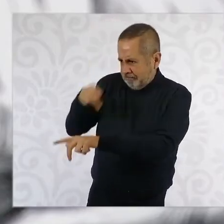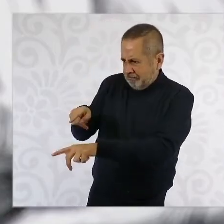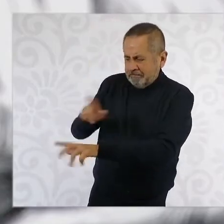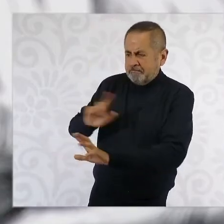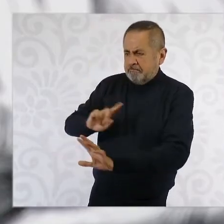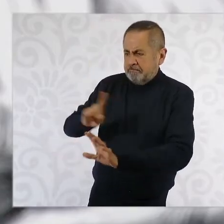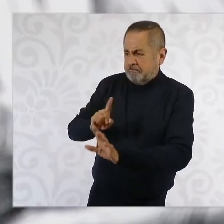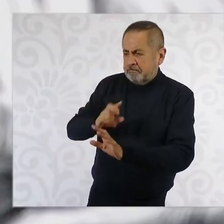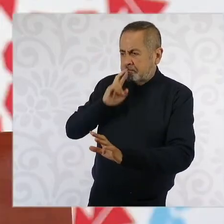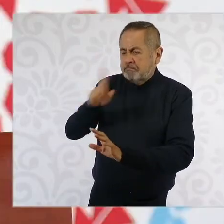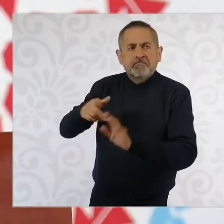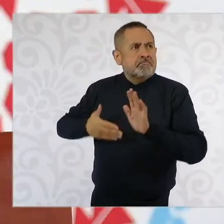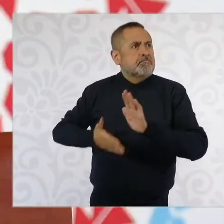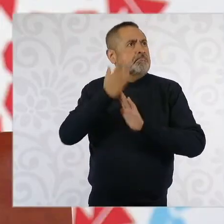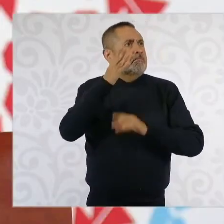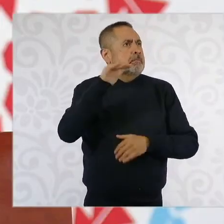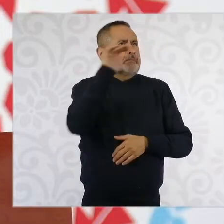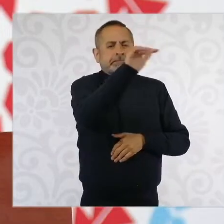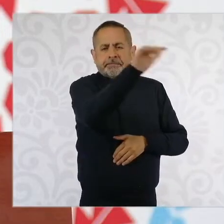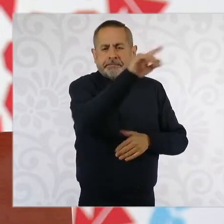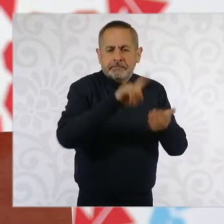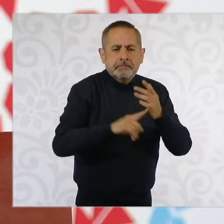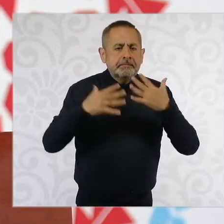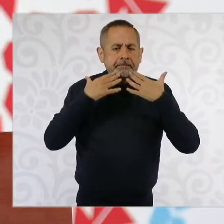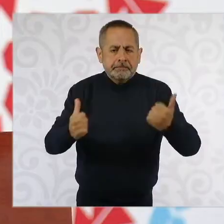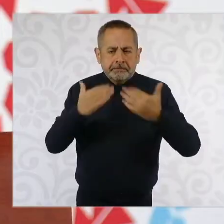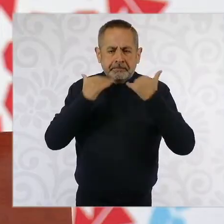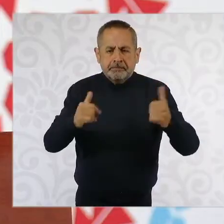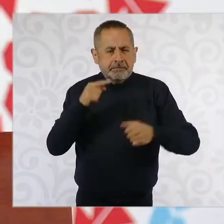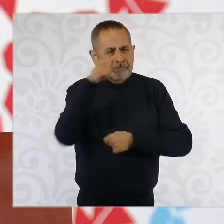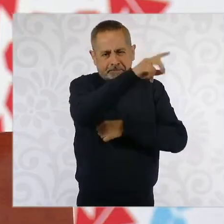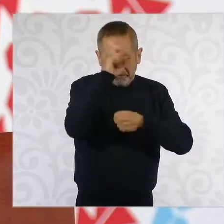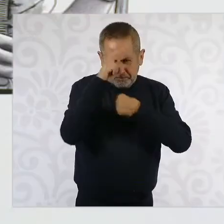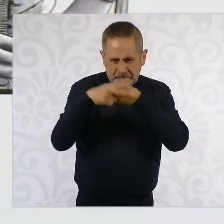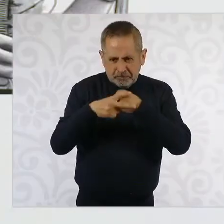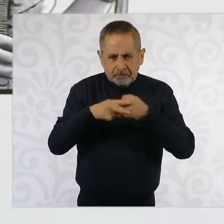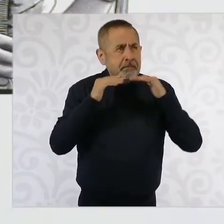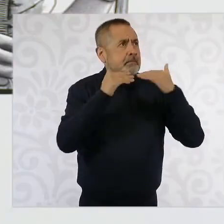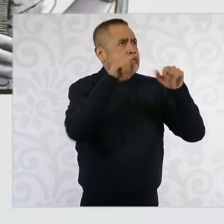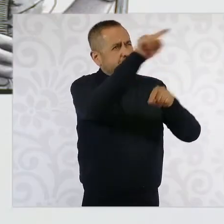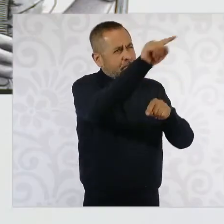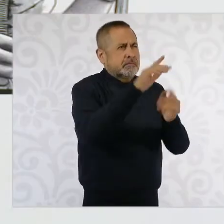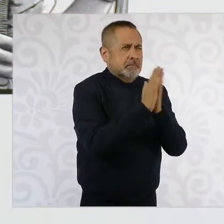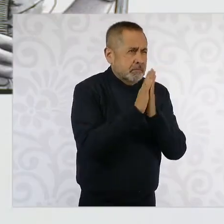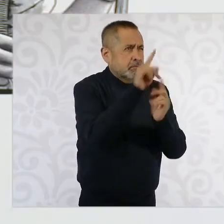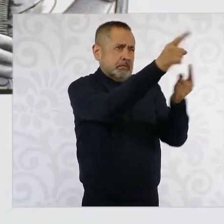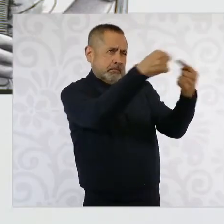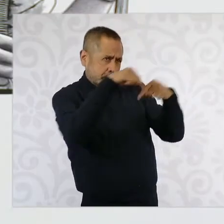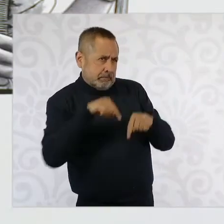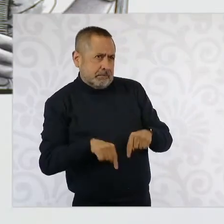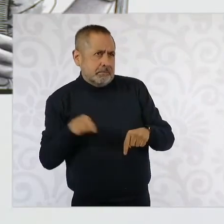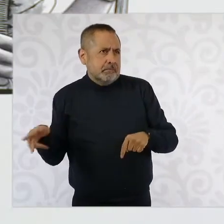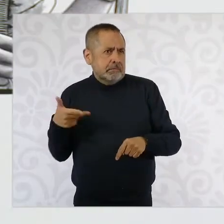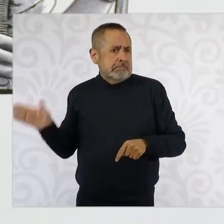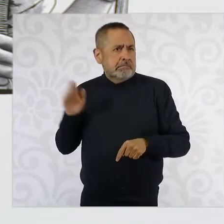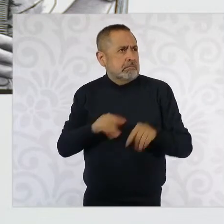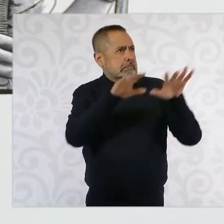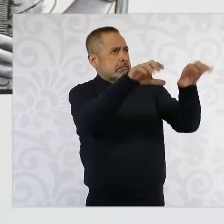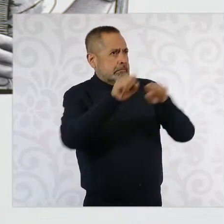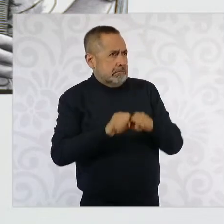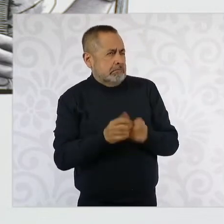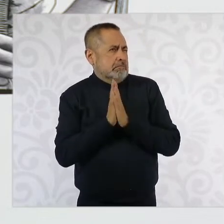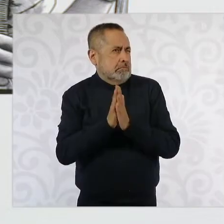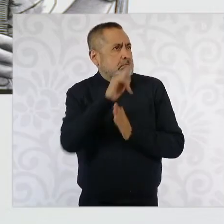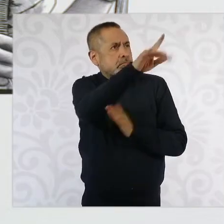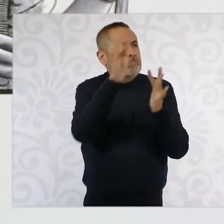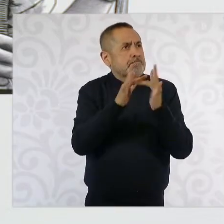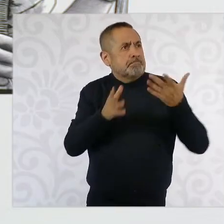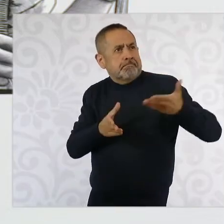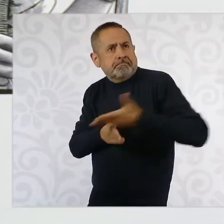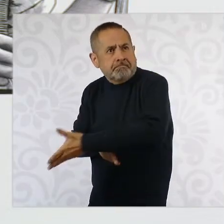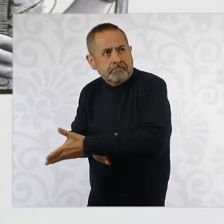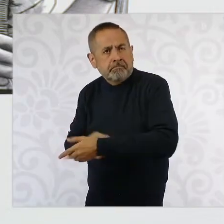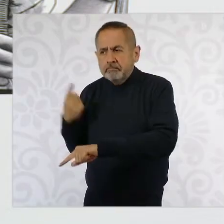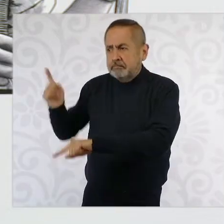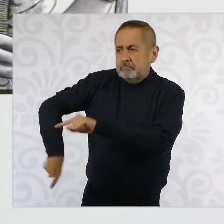para que viniera a a México celebrando la intervención francesa contra Juárez y la